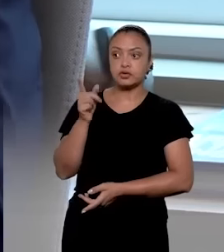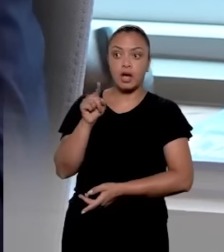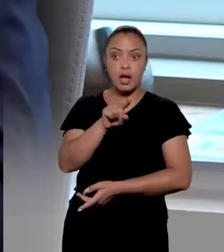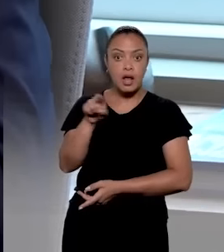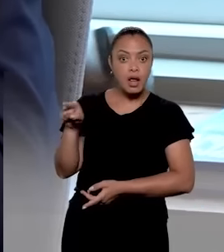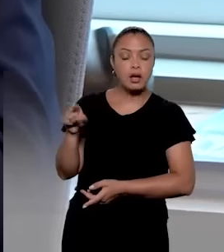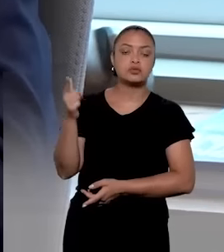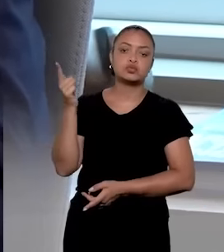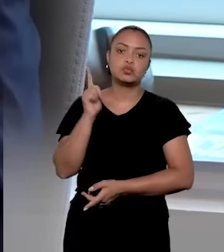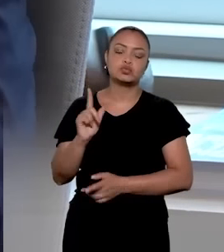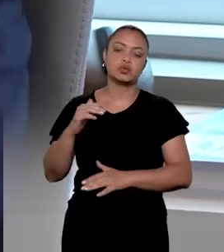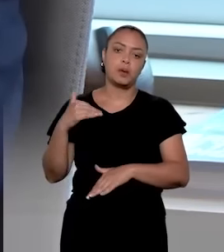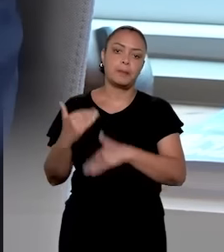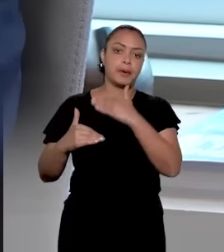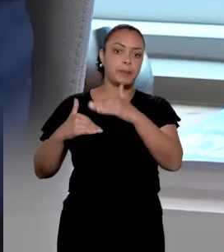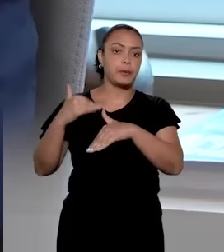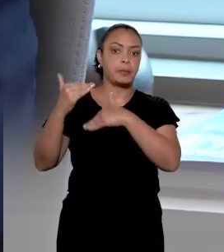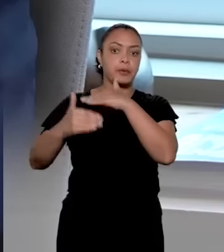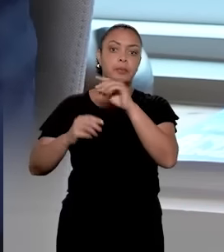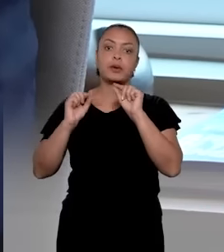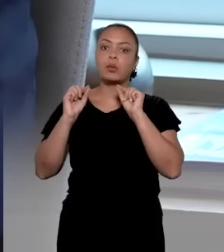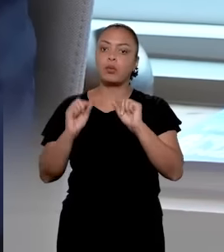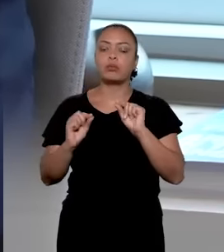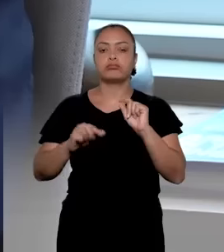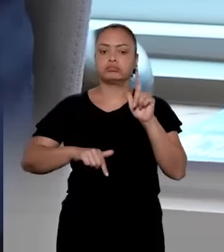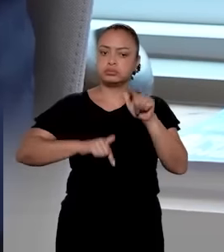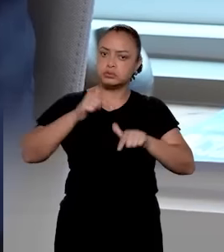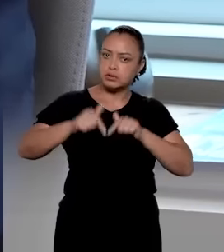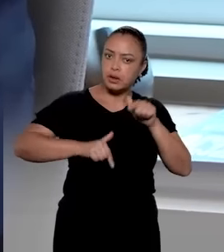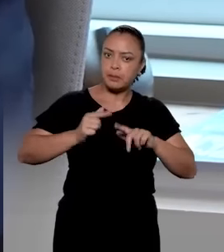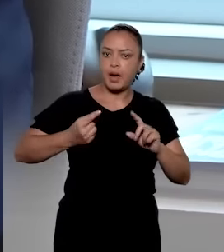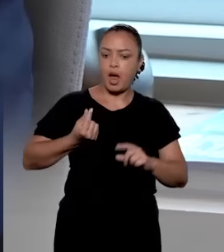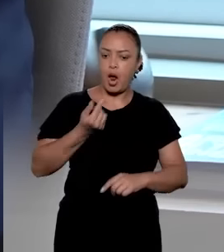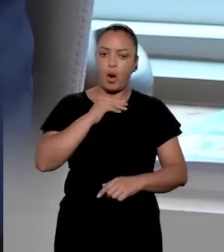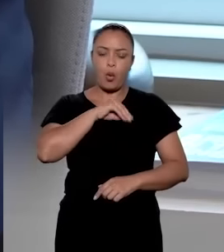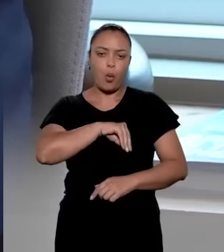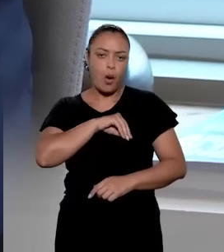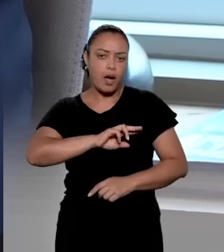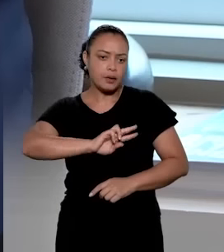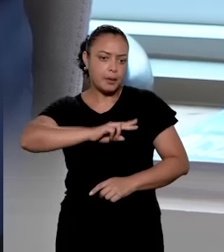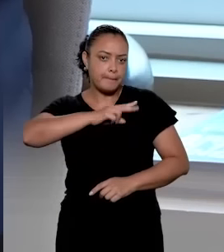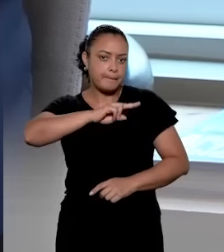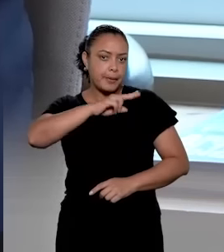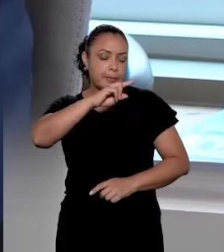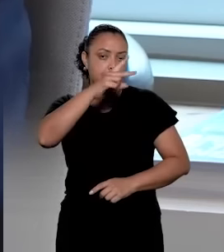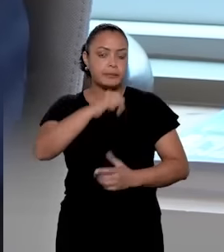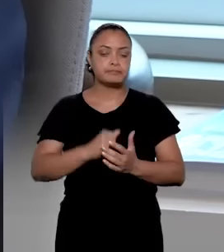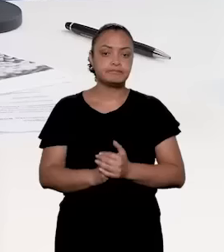que a gente possa continuar crescendo a produção, gerando emprego, riqueza e renda no país,